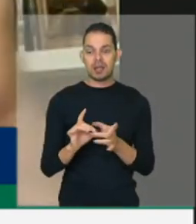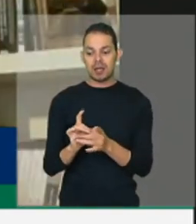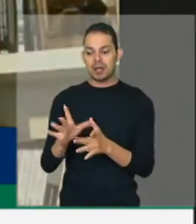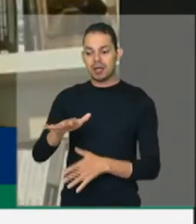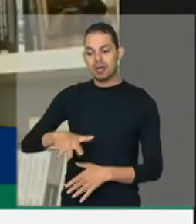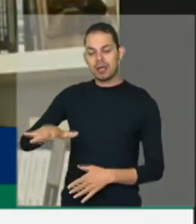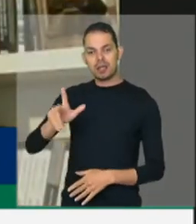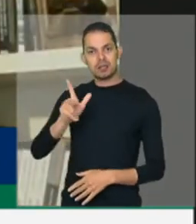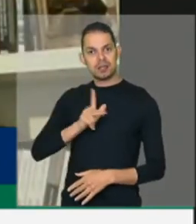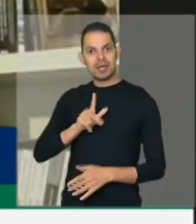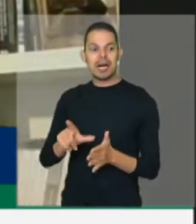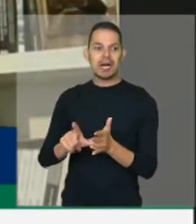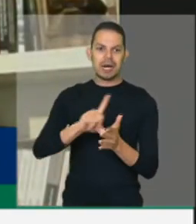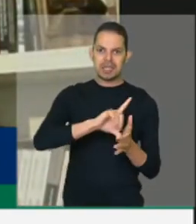PRIVADA PORQUE ELA JÁ ESTAVA AUTORIZADA, MAS AUTORIZA